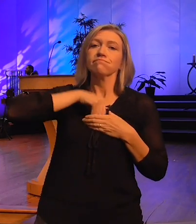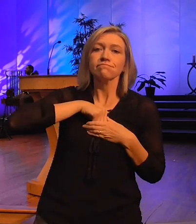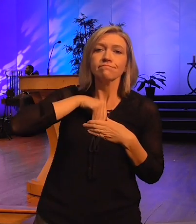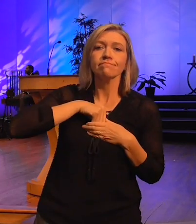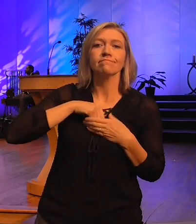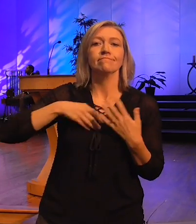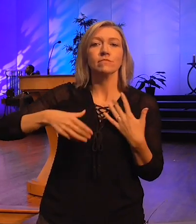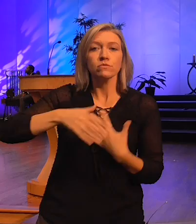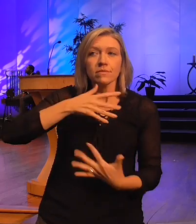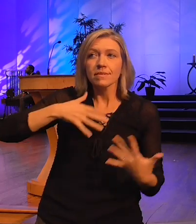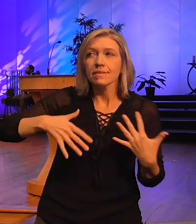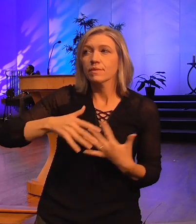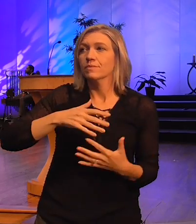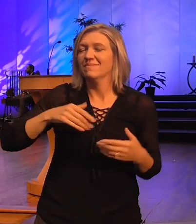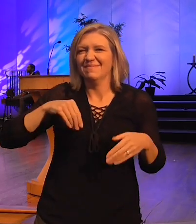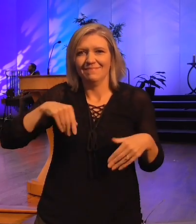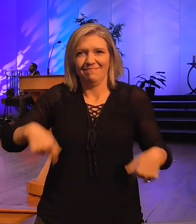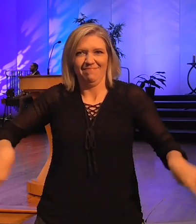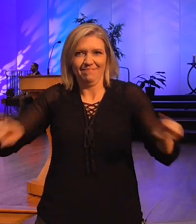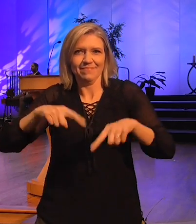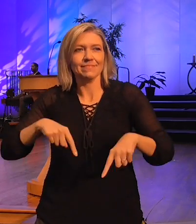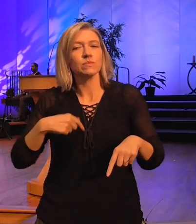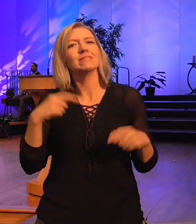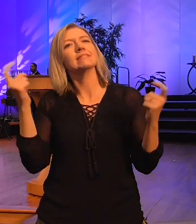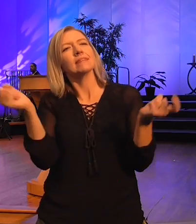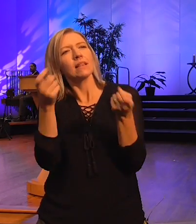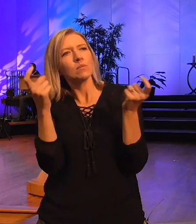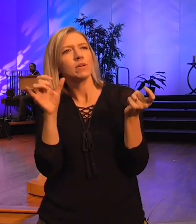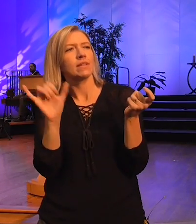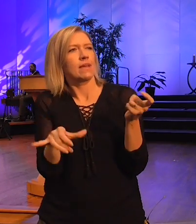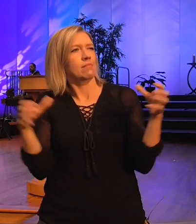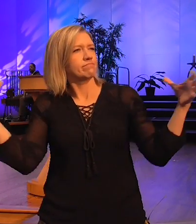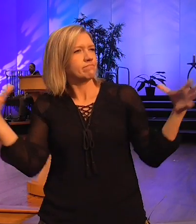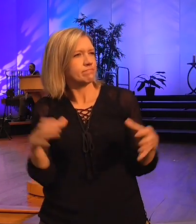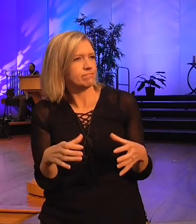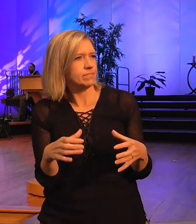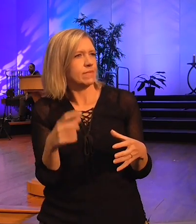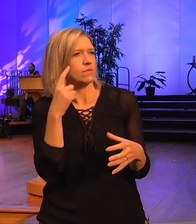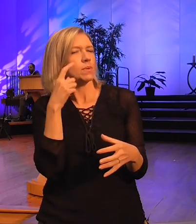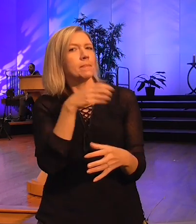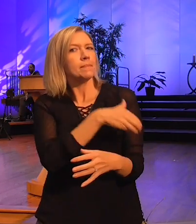entre nosotros y así celebramos ese hecho. que nos unimos por razones poderosas y gloriosas